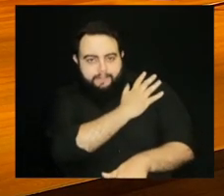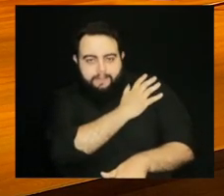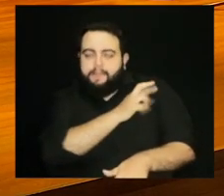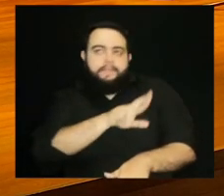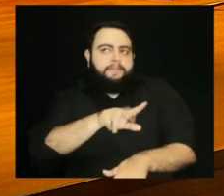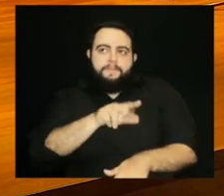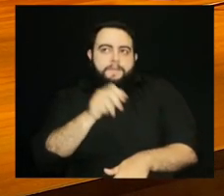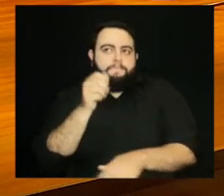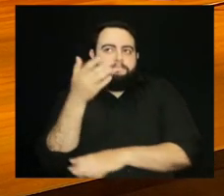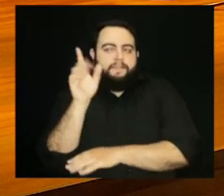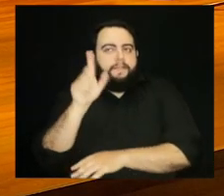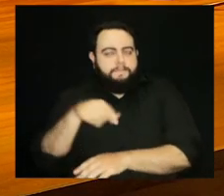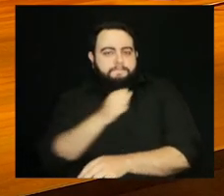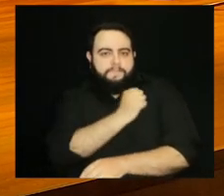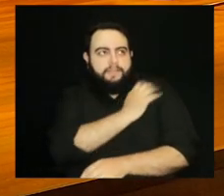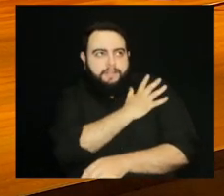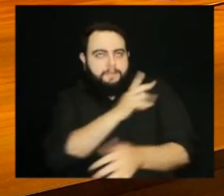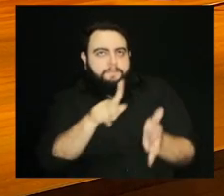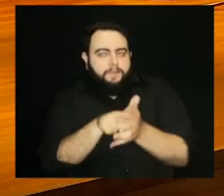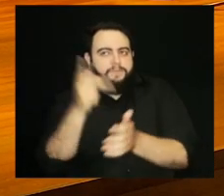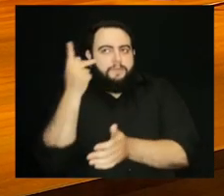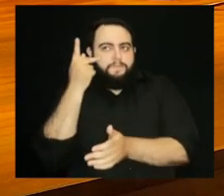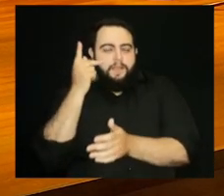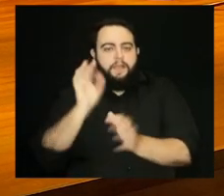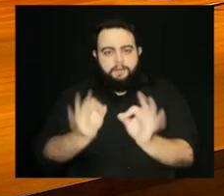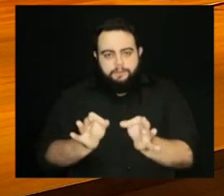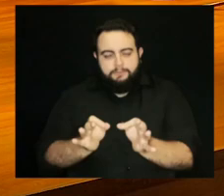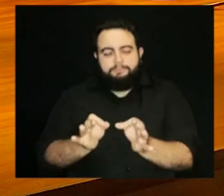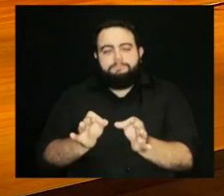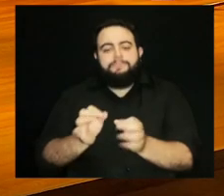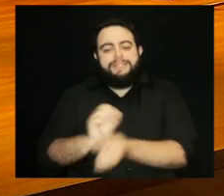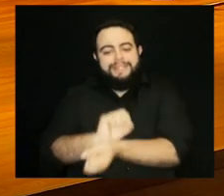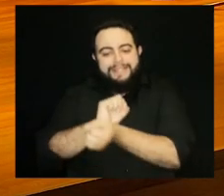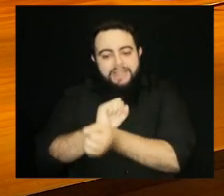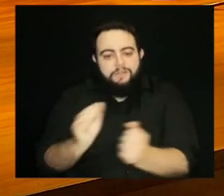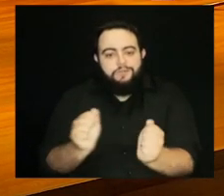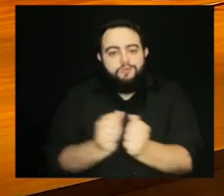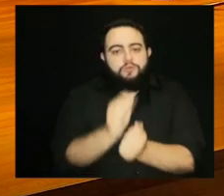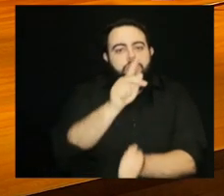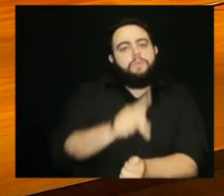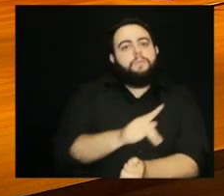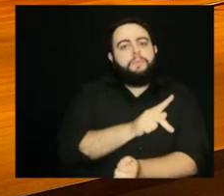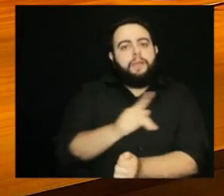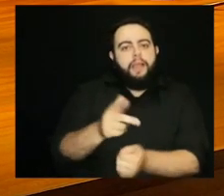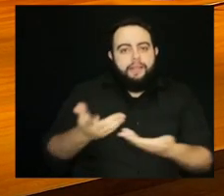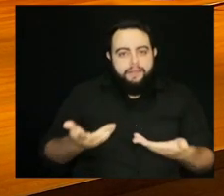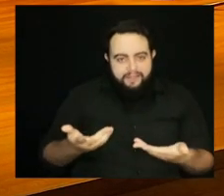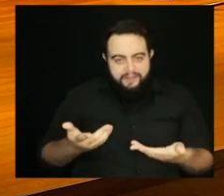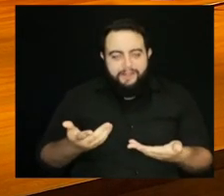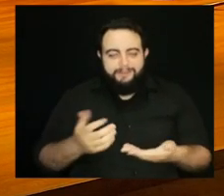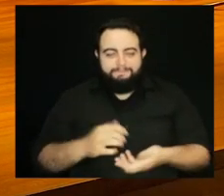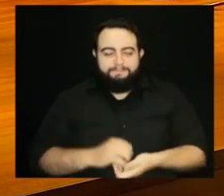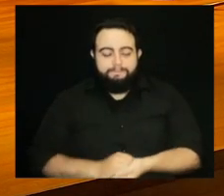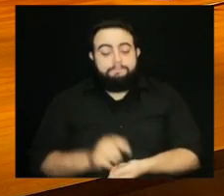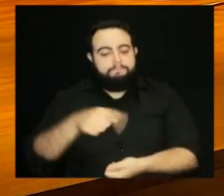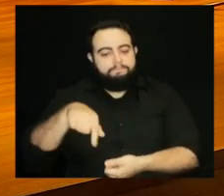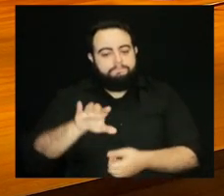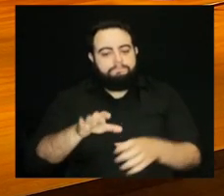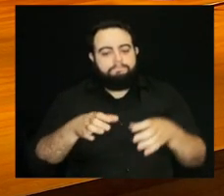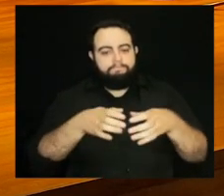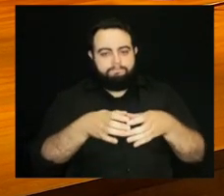militares vindos de São Paulo com escravos e um padre. E esse pessoal foi ficando ali